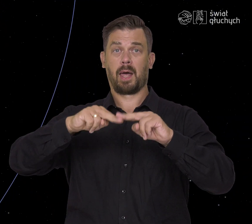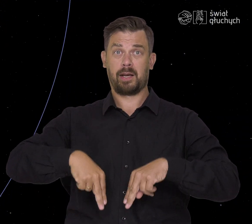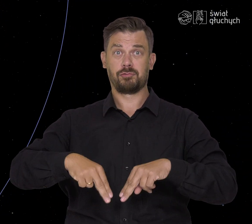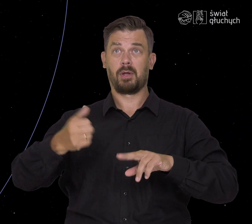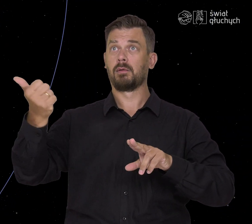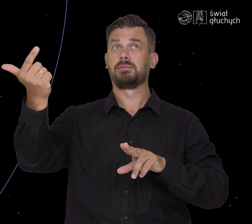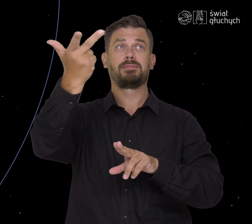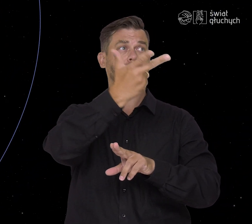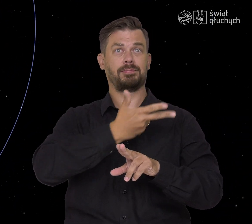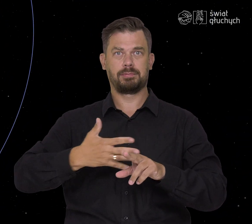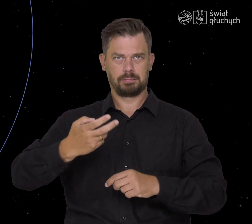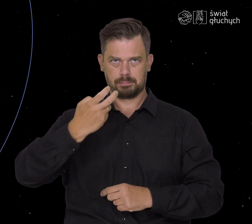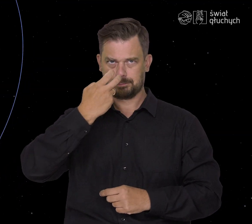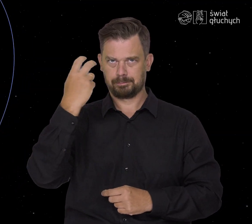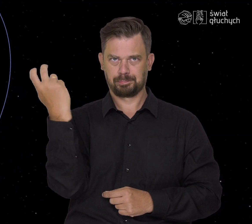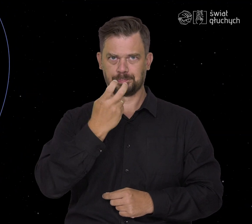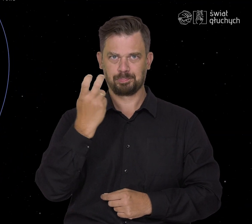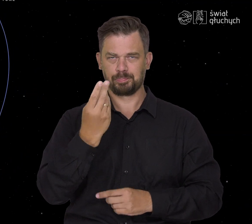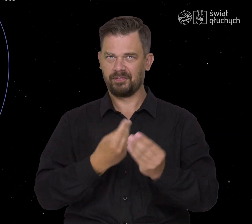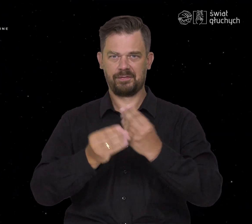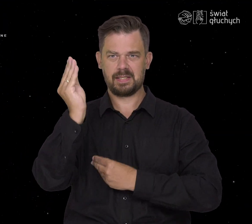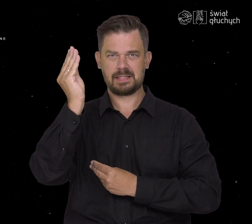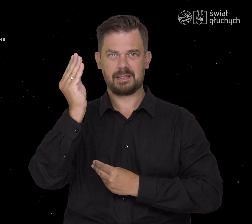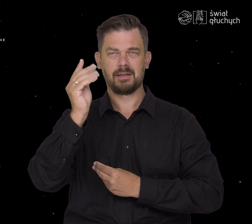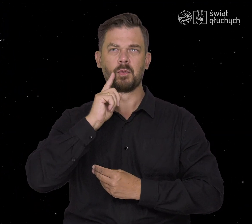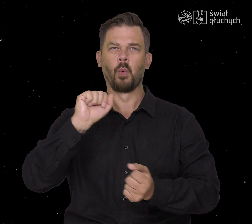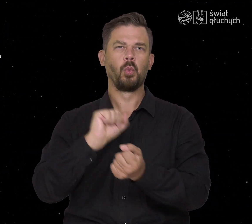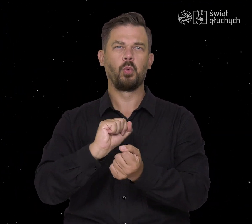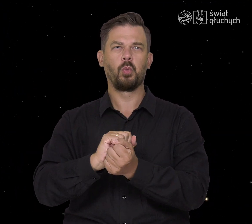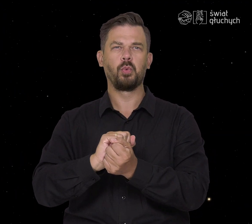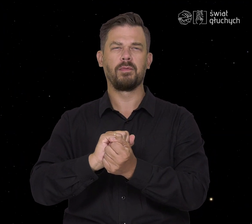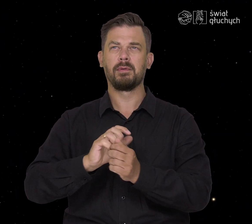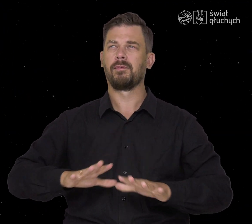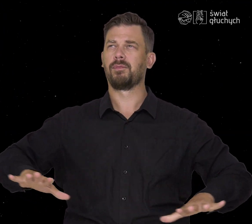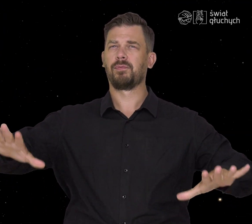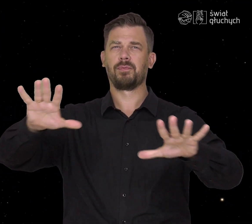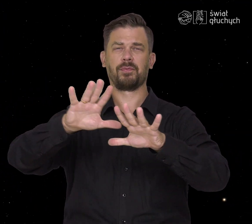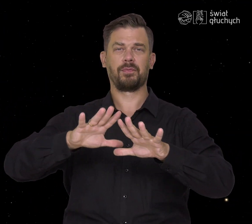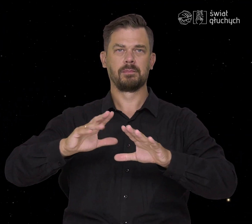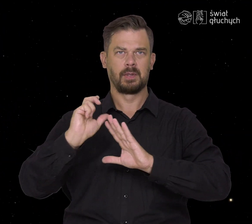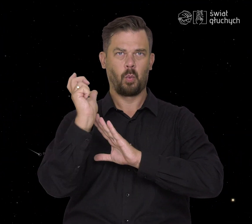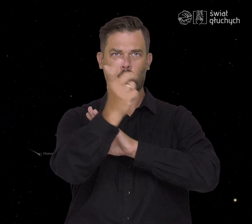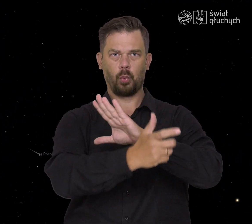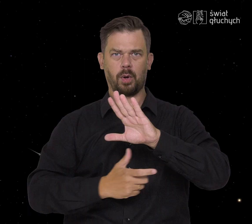jakie jeszcze kosmiczne cuda mogą się ukrywać w tym lodowatym, głębokim mroku zewnętrznego Układu Słonecznego,